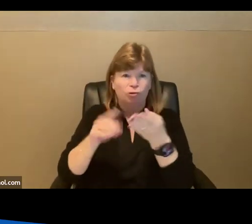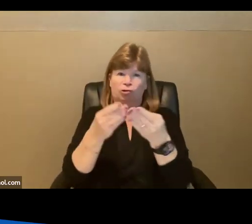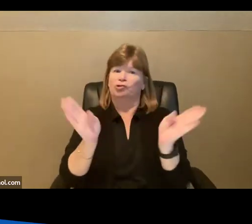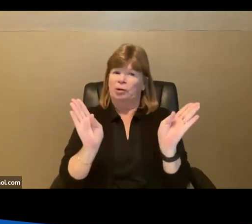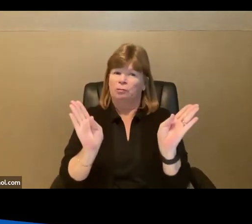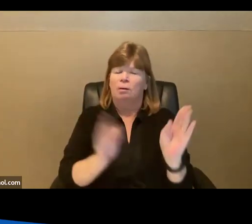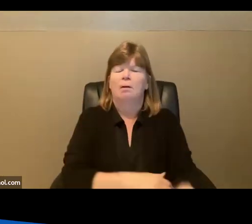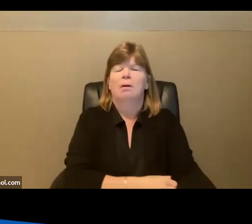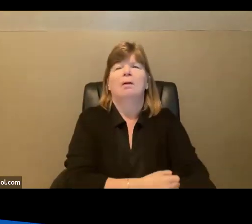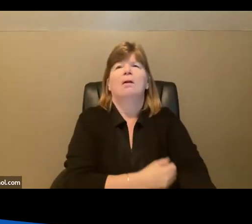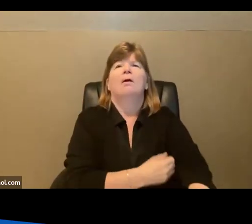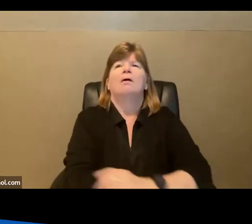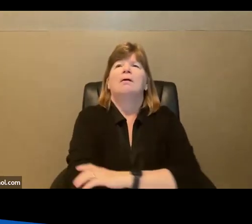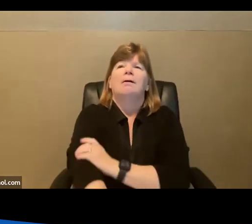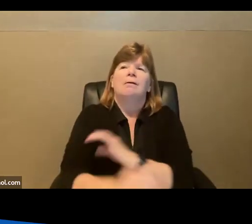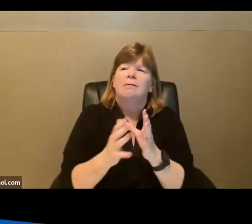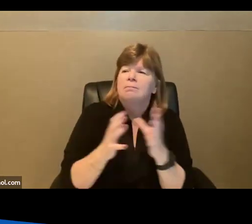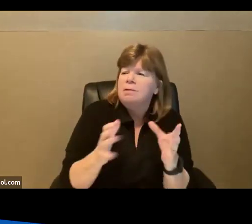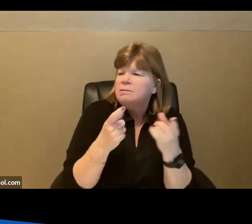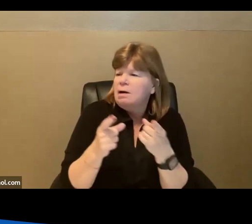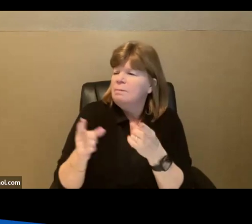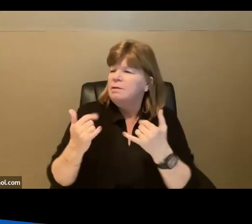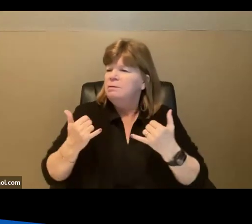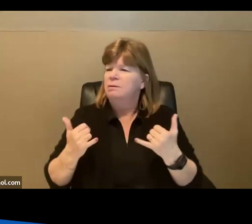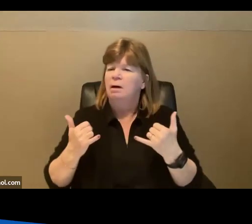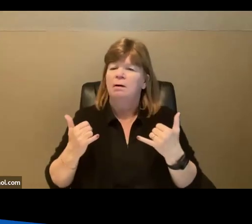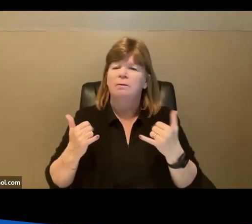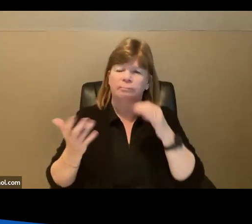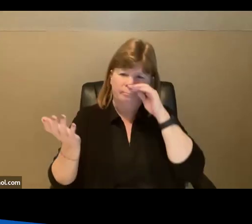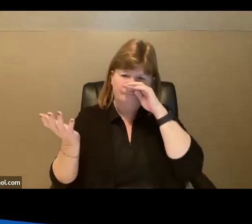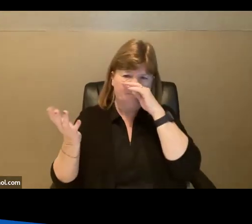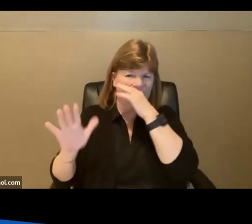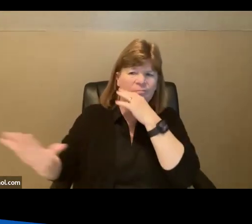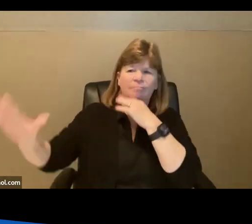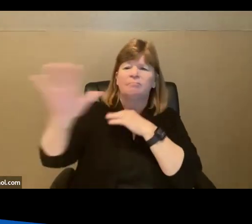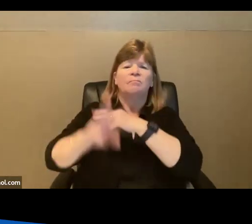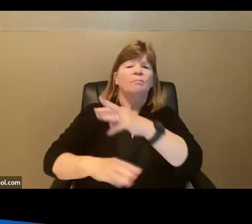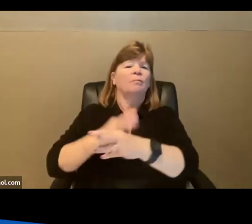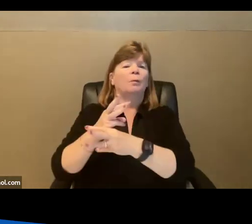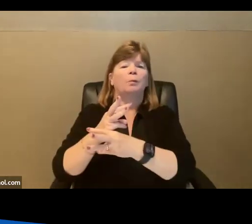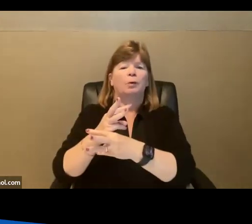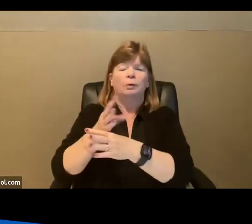Hay mucho que está pasando en el mundo de las lesiones neurológicas.